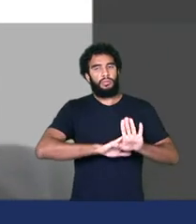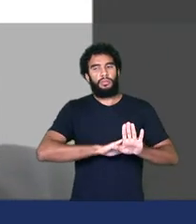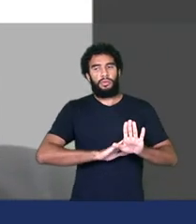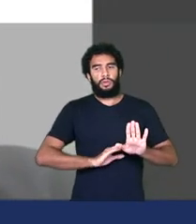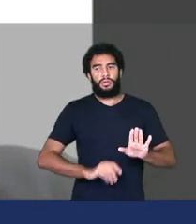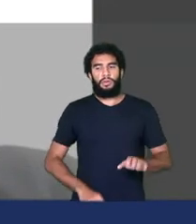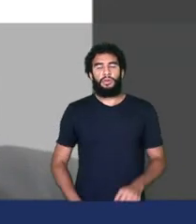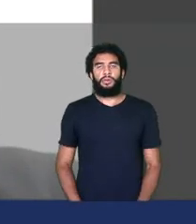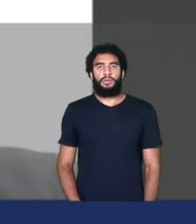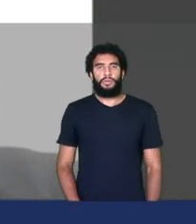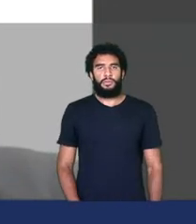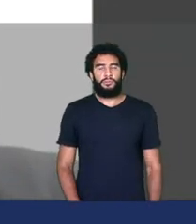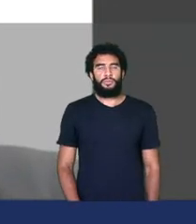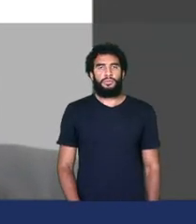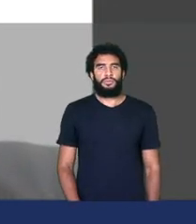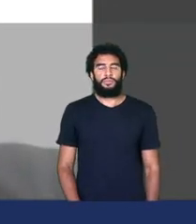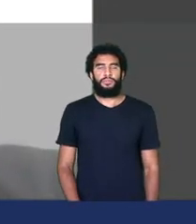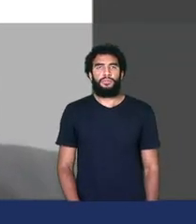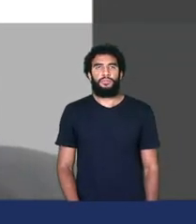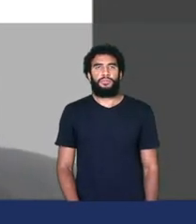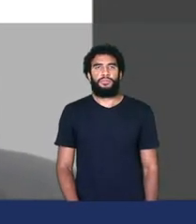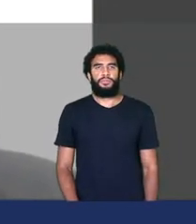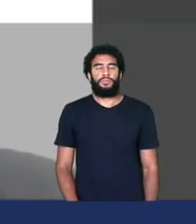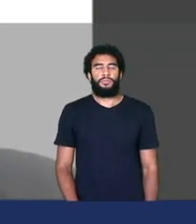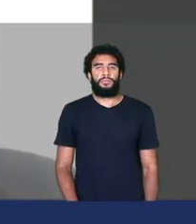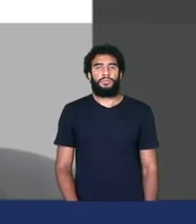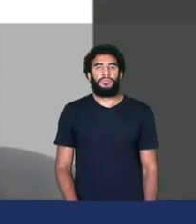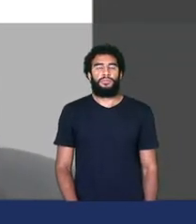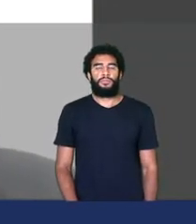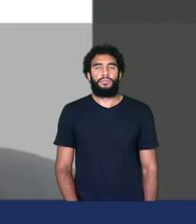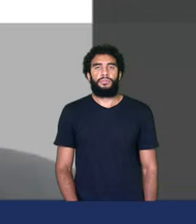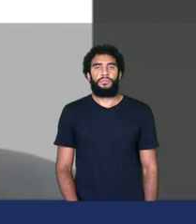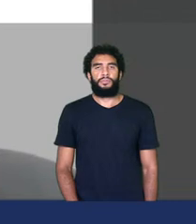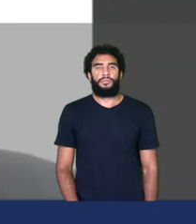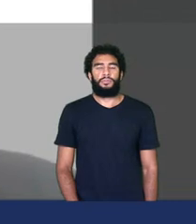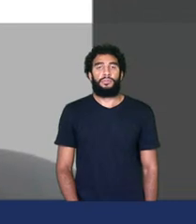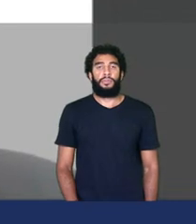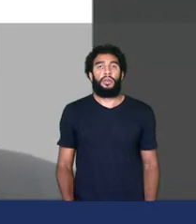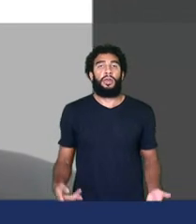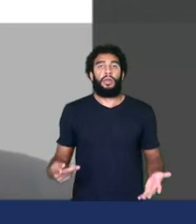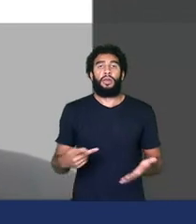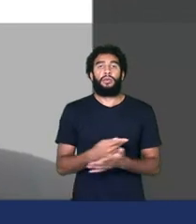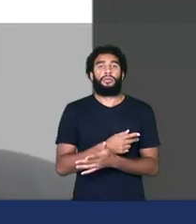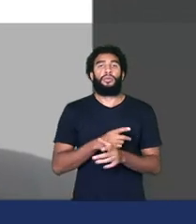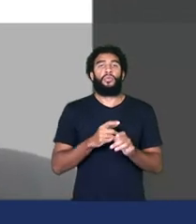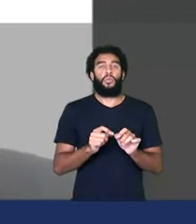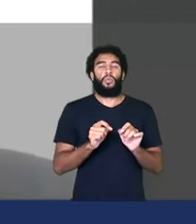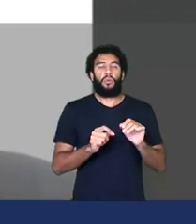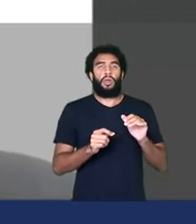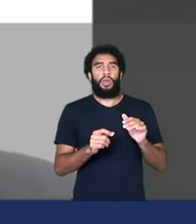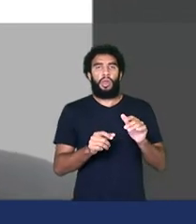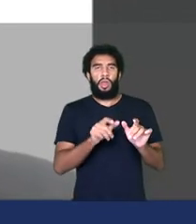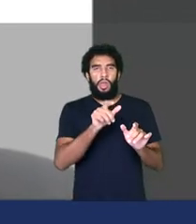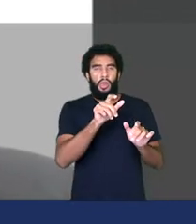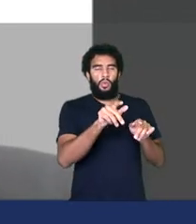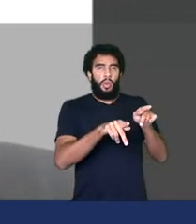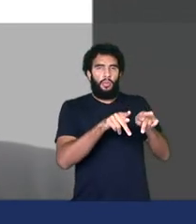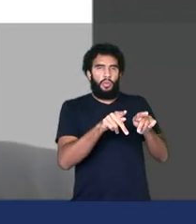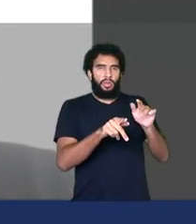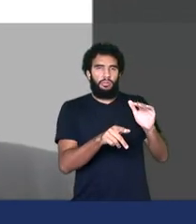SÃO OS INTERESSES QUE ESTÃO POR TRÁS DOS JOGOS DE AZAR. O QUE ESTÁ OCORRENDO É QUE A ELITE BRASILEIRA, LIGADA É